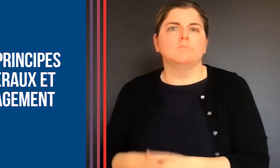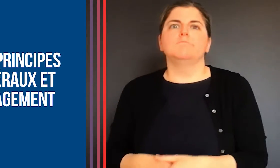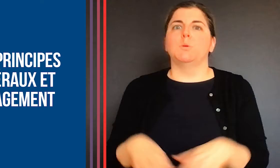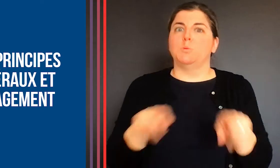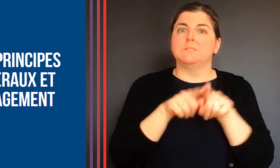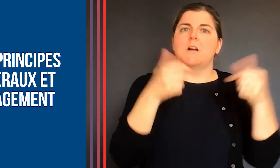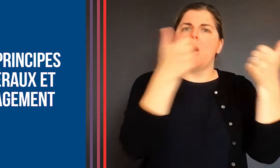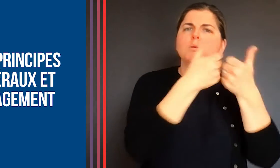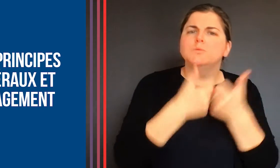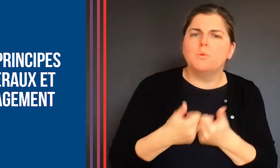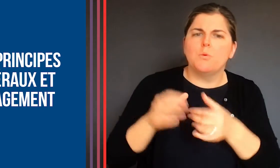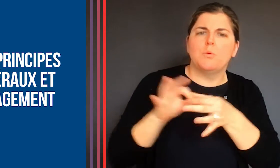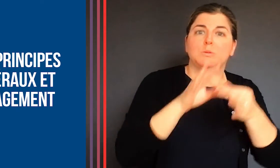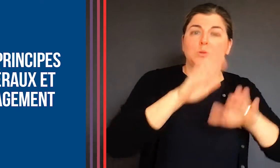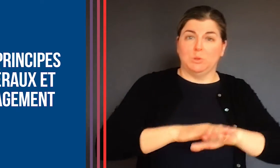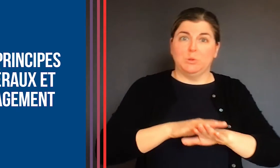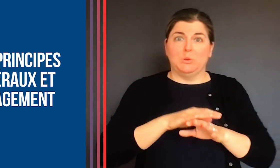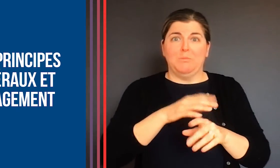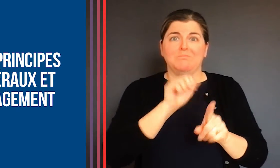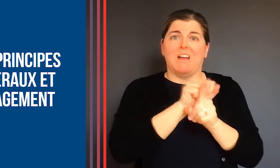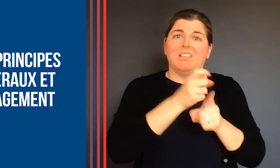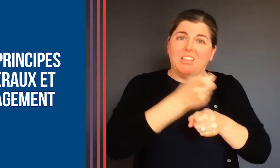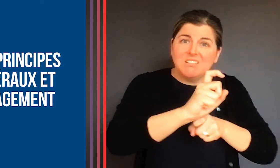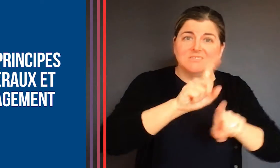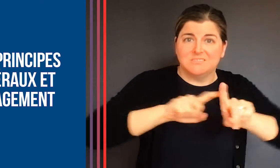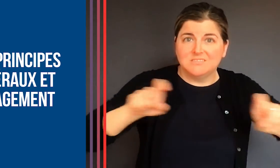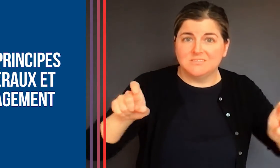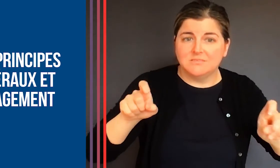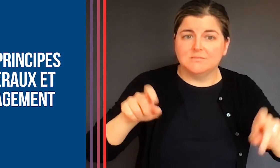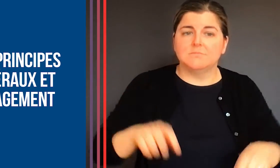du document, les enjeux reliés à la maltraitance